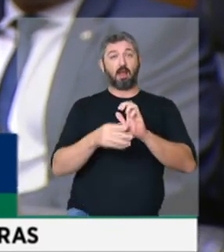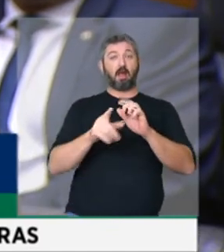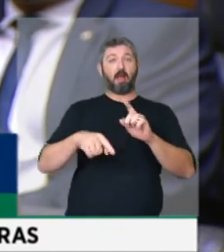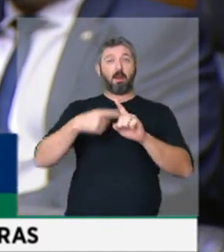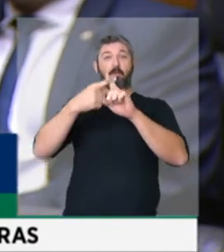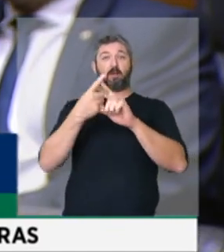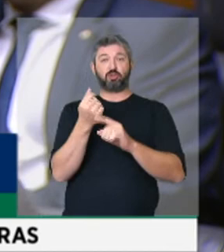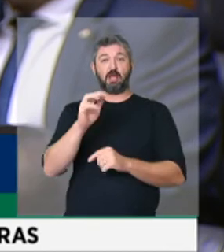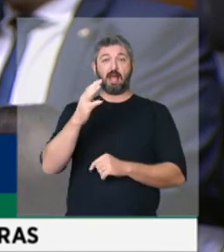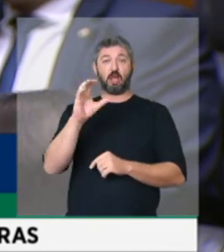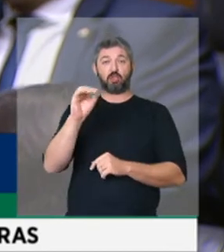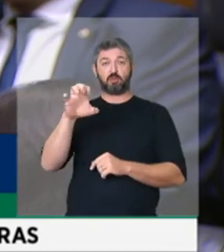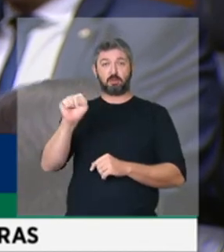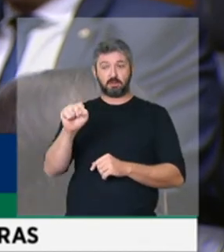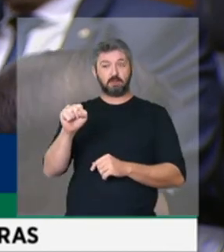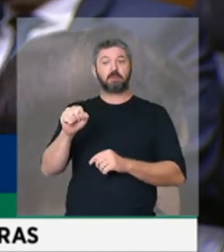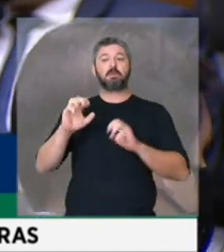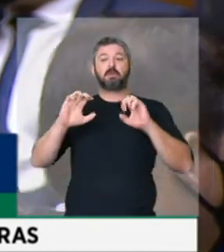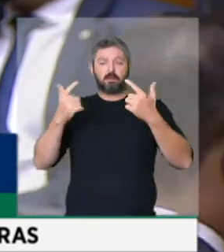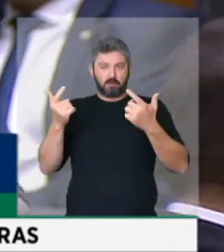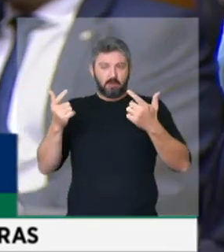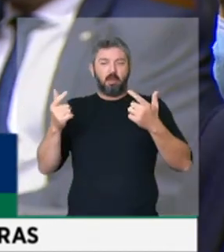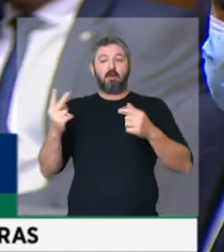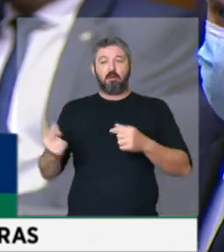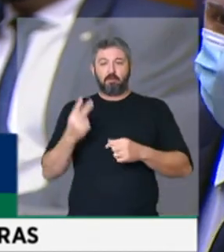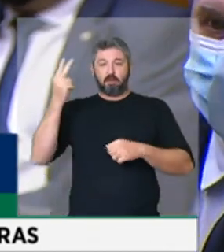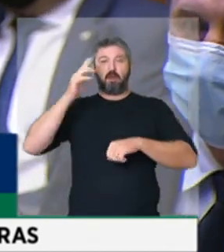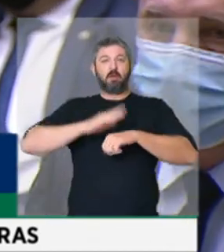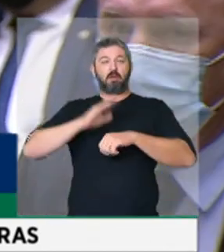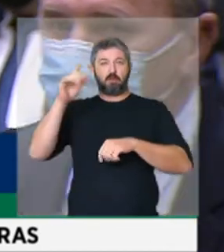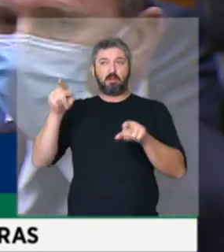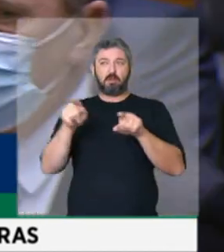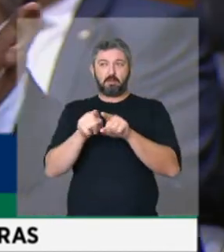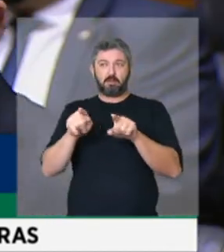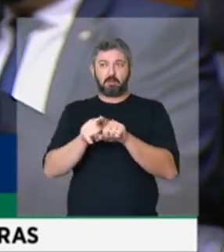AMPLIAR O VALOR DO CAPITAL, DAS AÇÕES, E CONSEQUENTEMENTE VALORIZAR O PRÓPRIO... A PRÓPRIA COTA